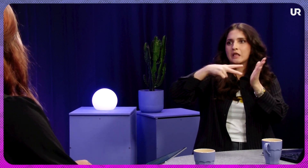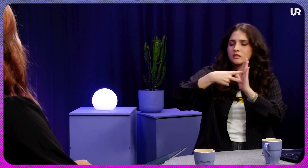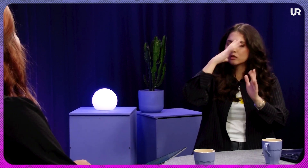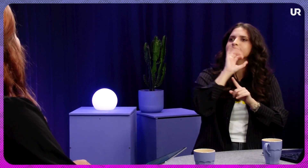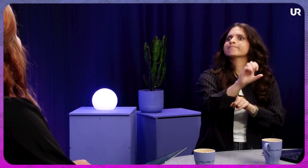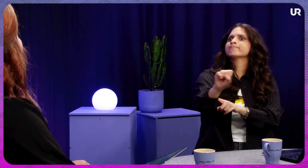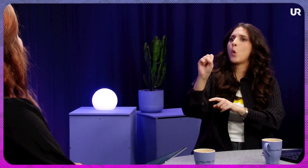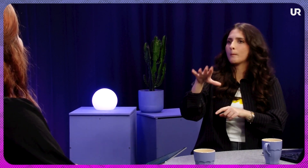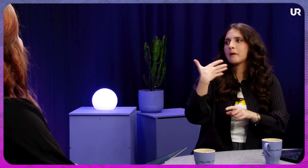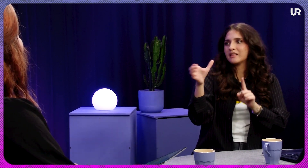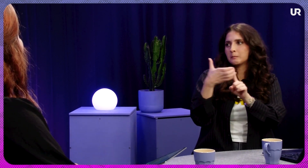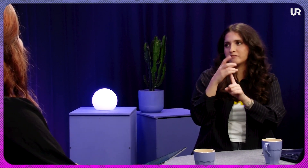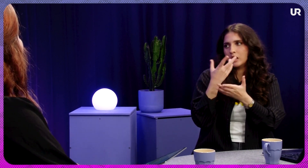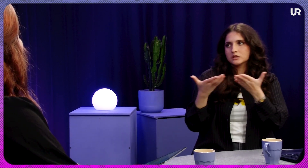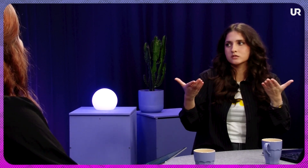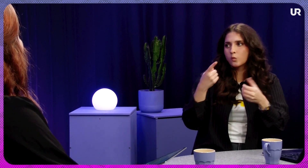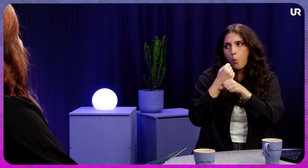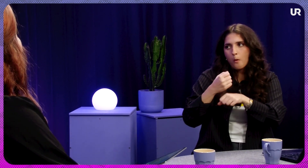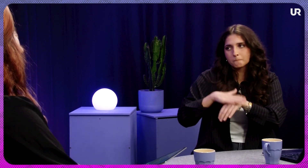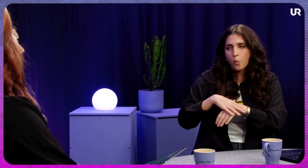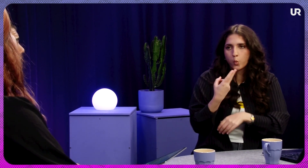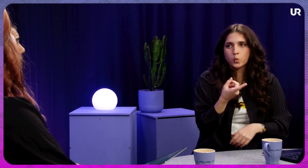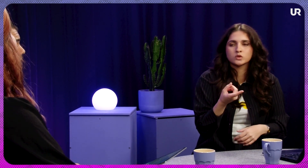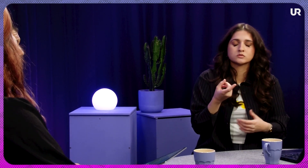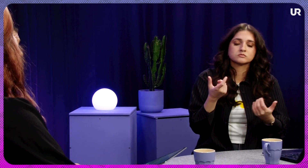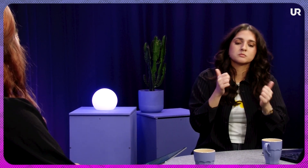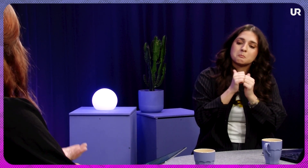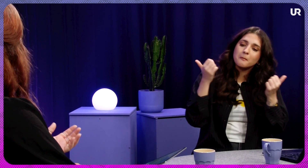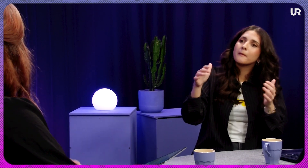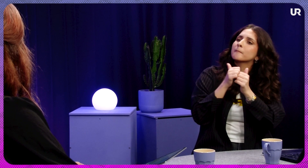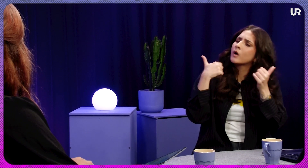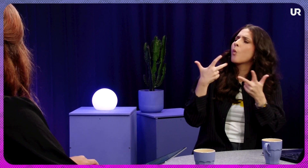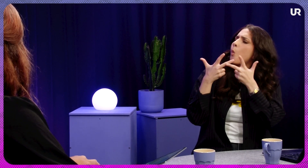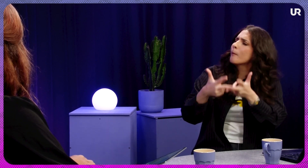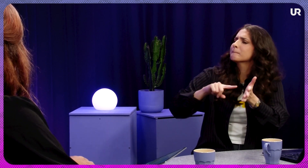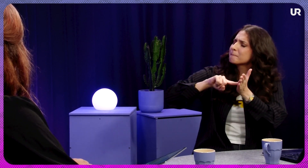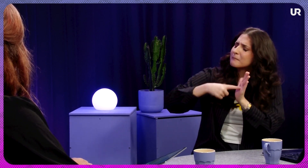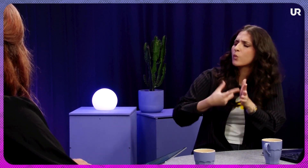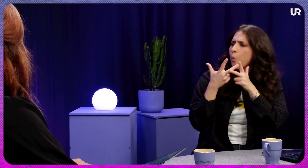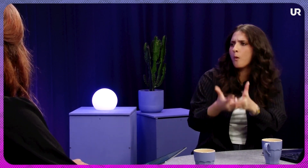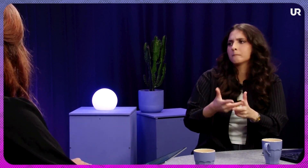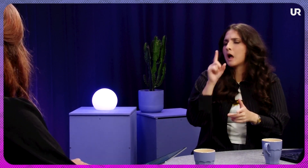olika verktyg som ska hjälpa till att identifiera deepfakes.